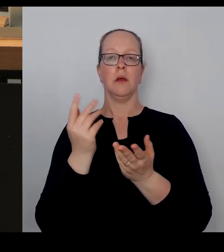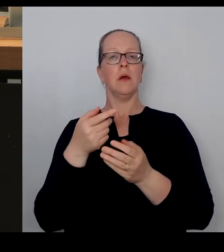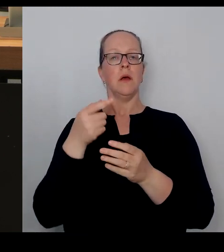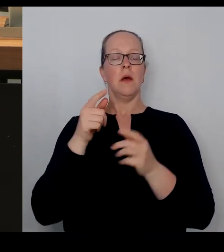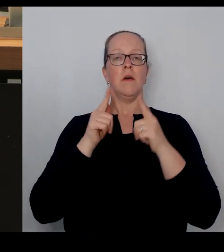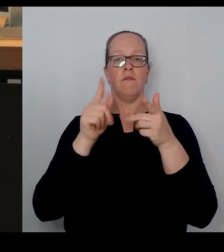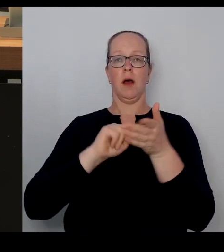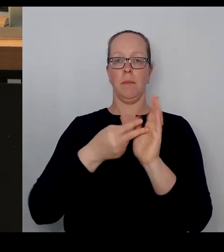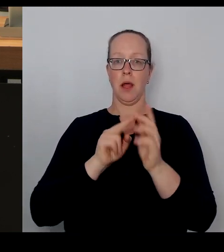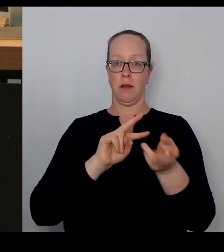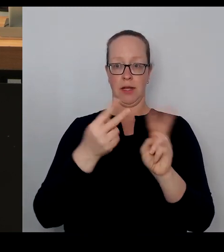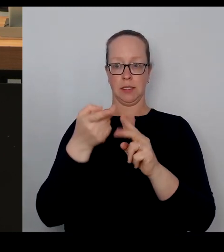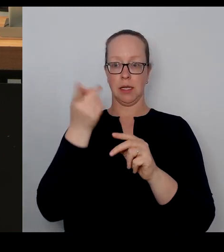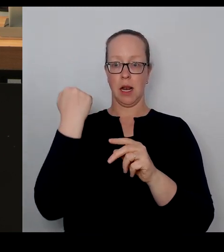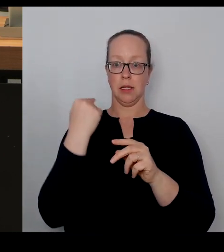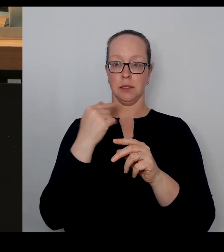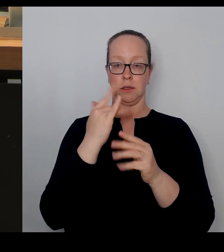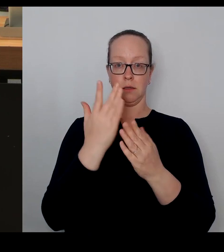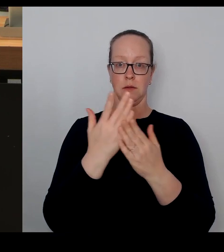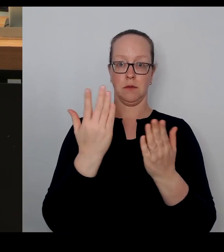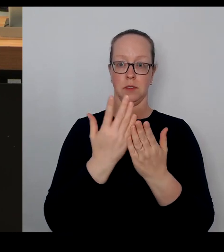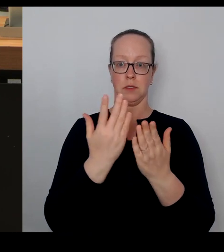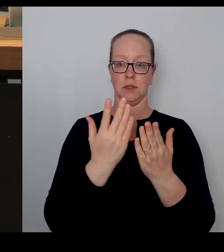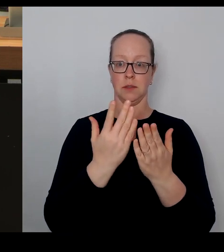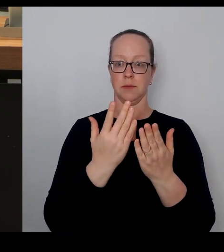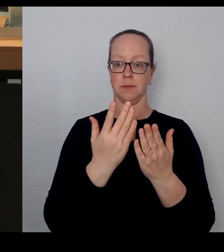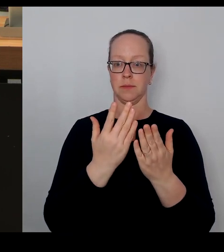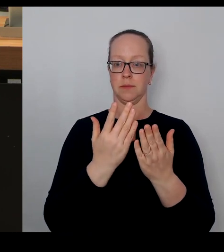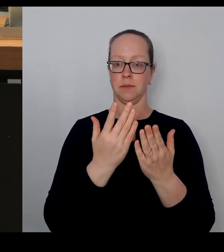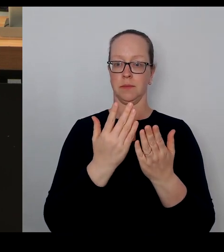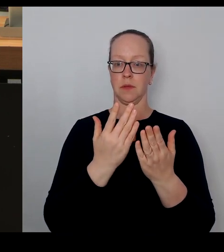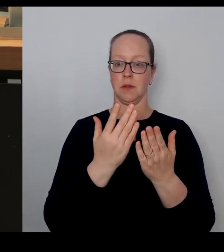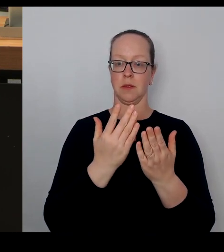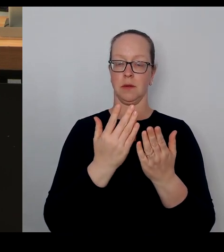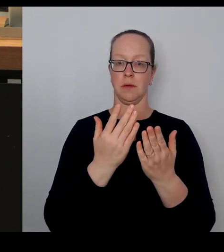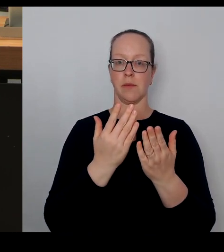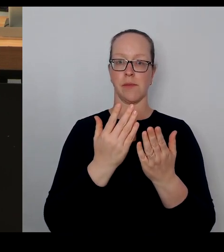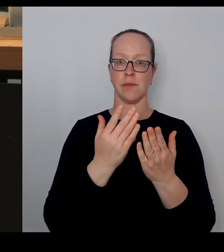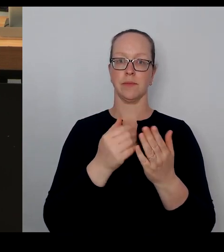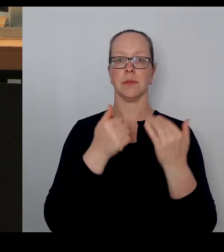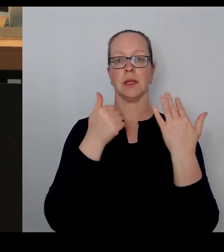Die EKS 69 fährt jetzt beispielsweise das Unfallkrankenhaus Berlin und verschiedene Kliniken nicht mehr in